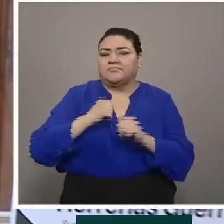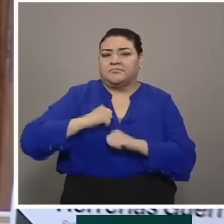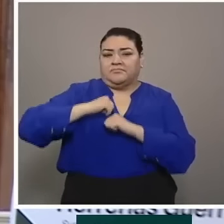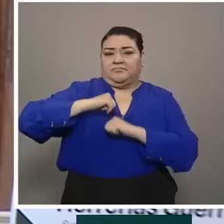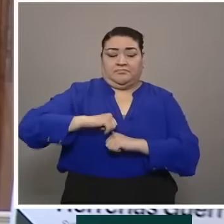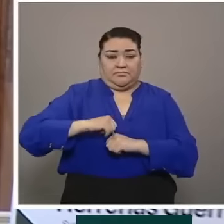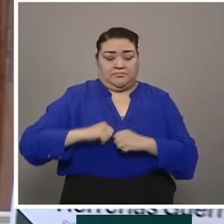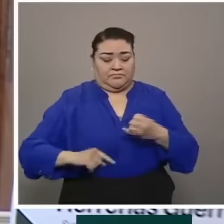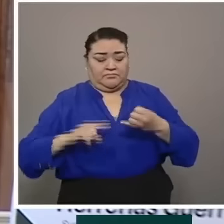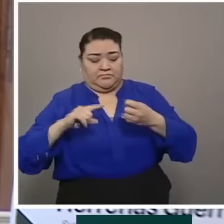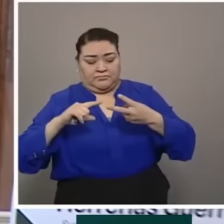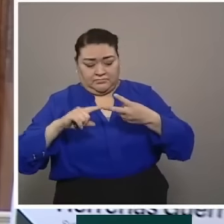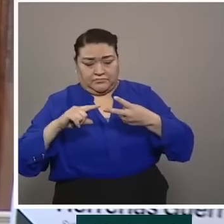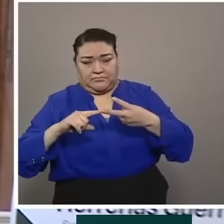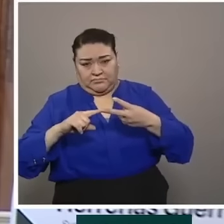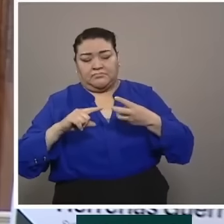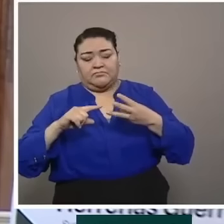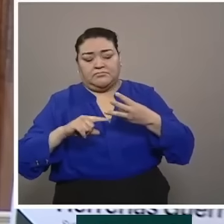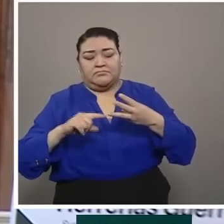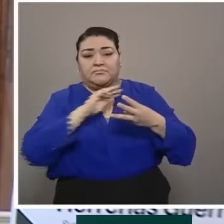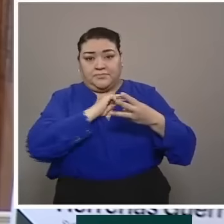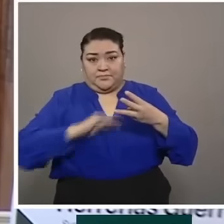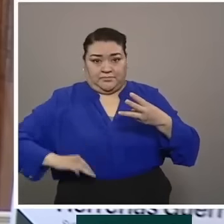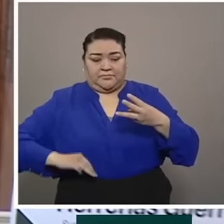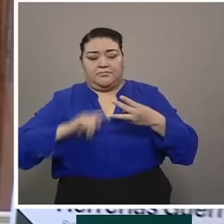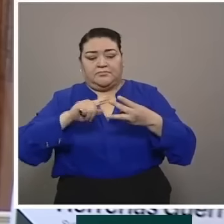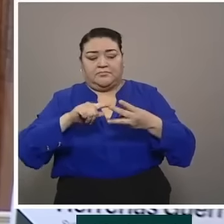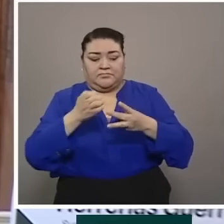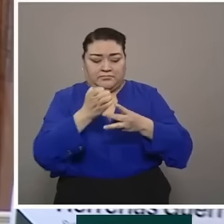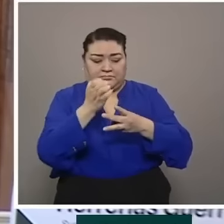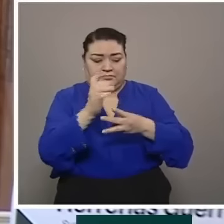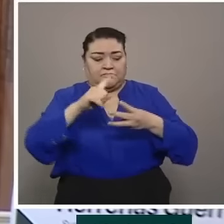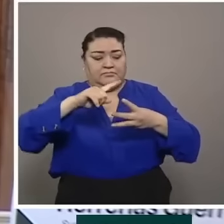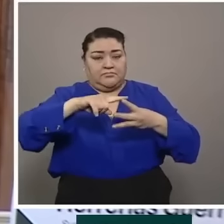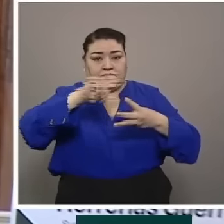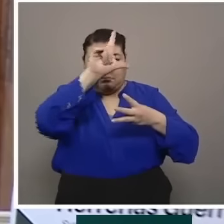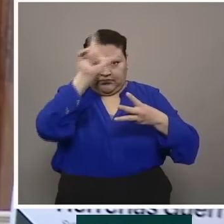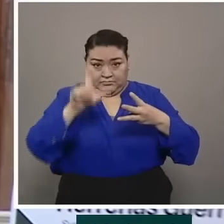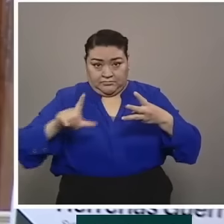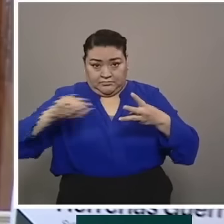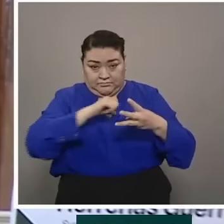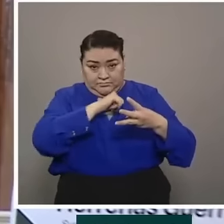de gobierno en el ámbito de sus competencias deben realizar las adecuaciones normativas que aseguren